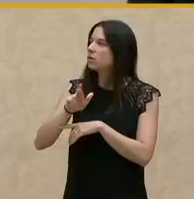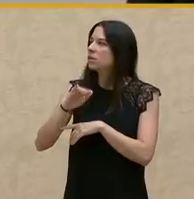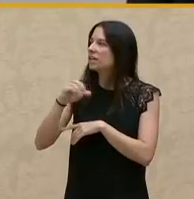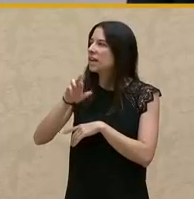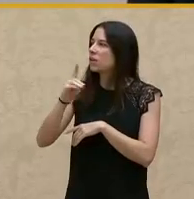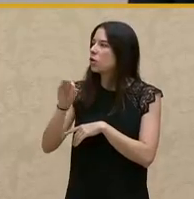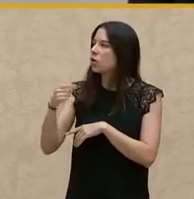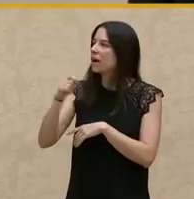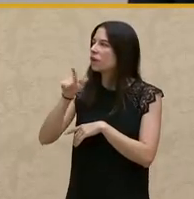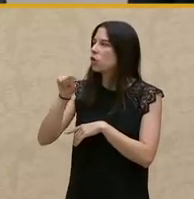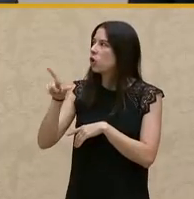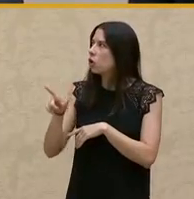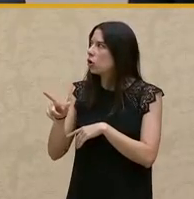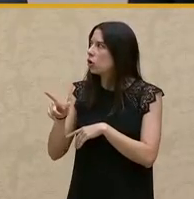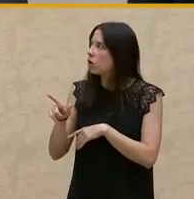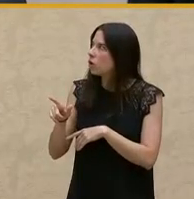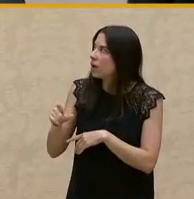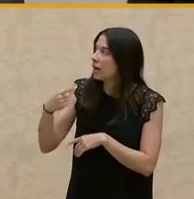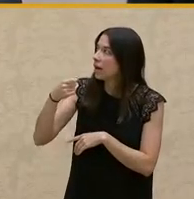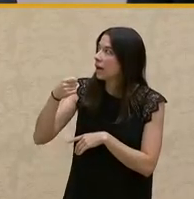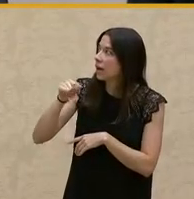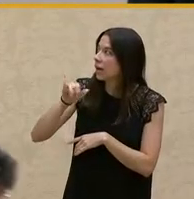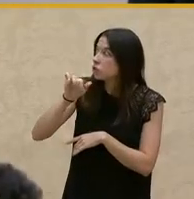Social de Discapacidad Visual. Adelante, Ricardo.